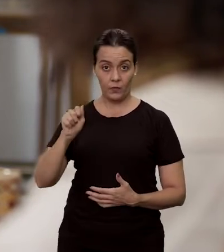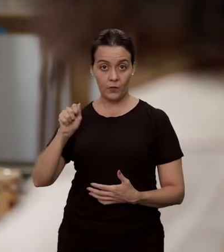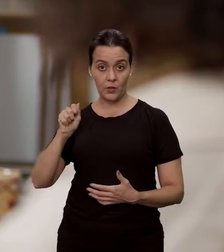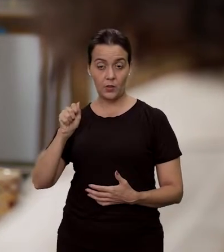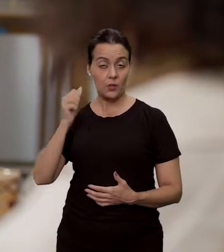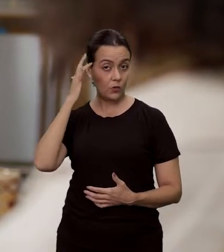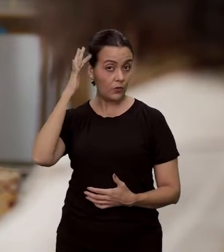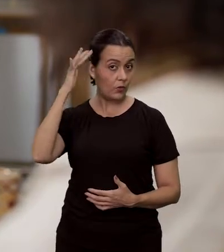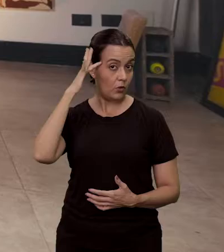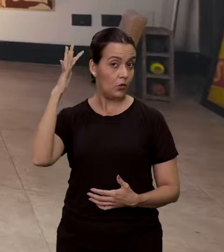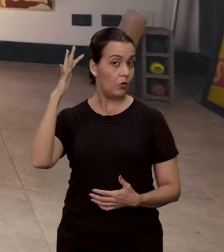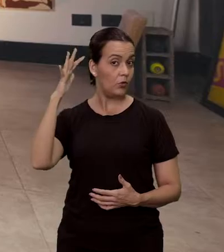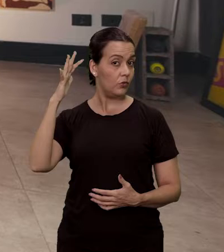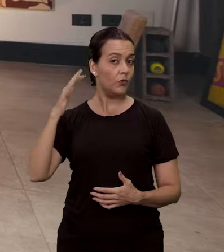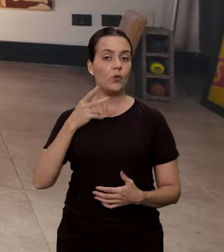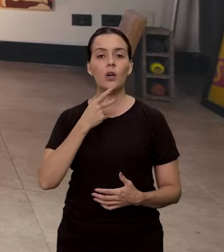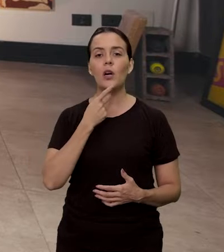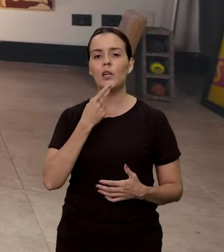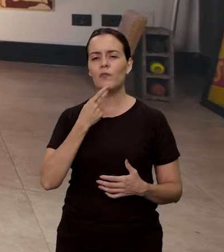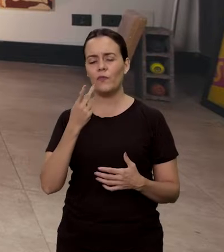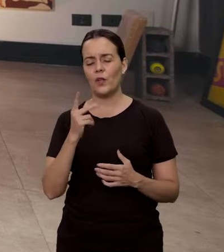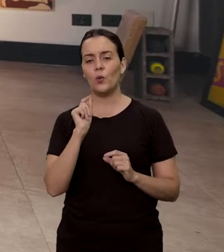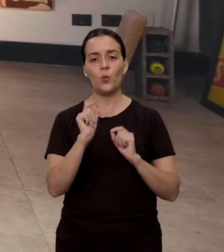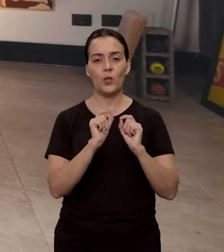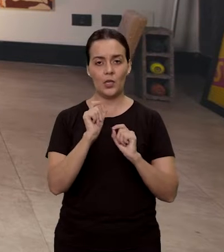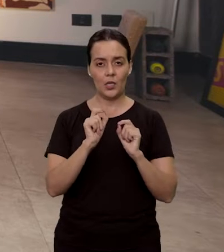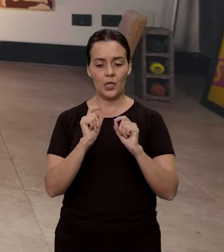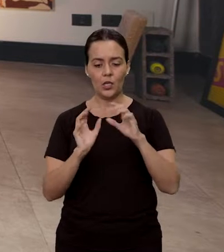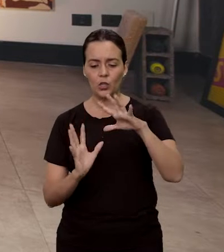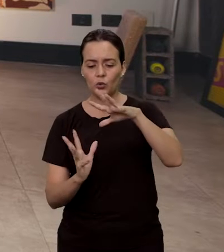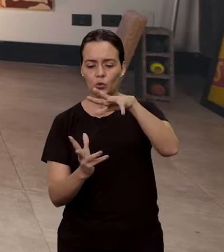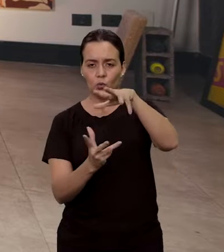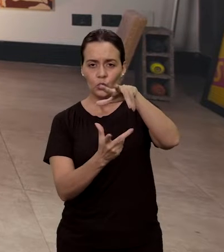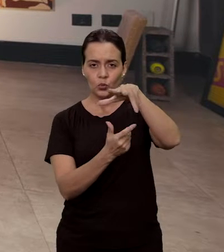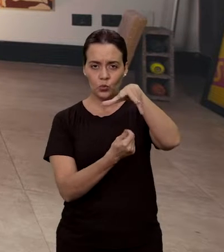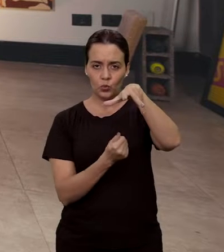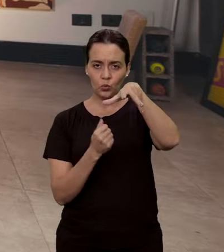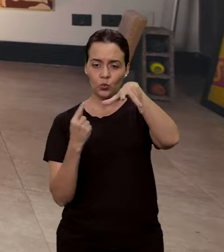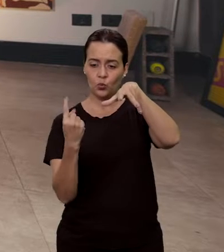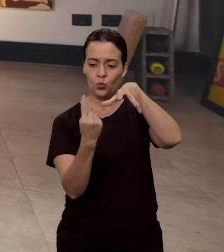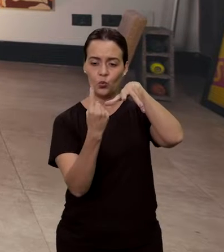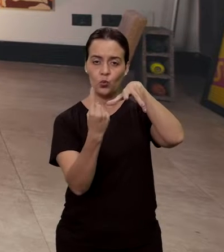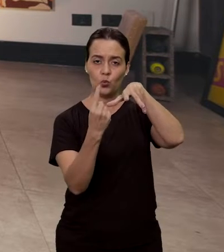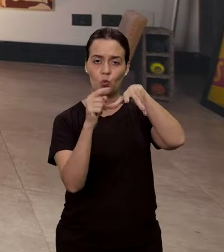tu trouxe, por exemplo, a questão do universal, ele vai dizer que tudo o que é universal é um, é único,